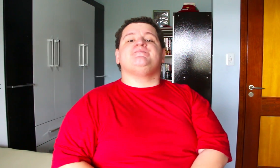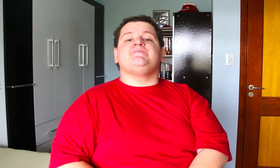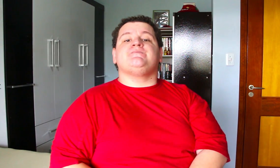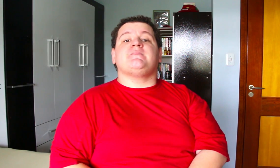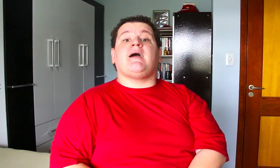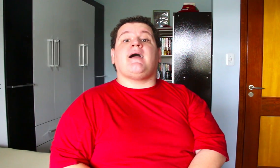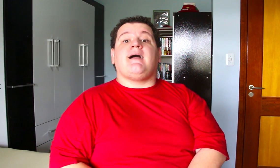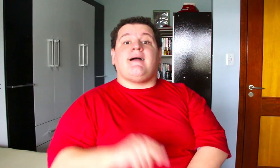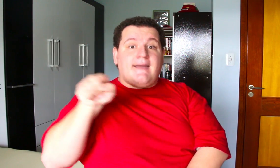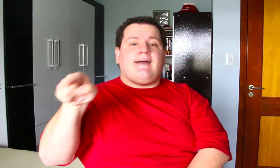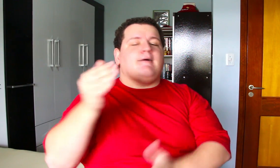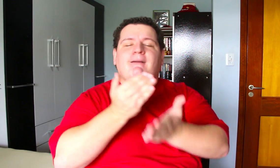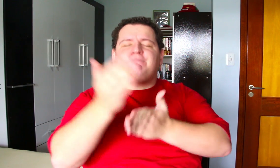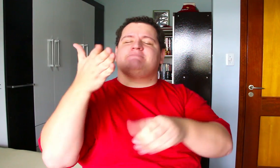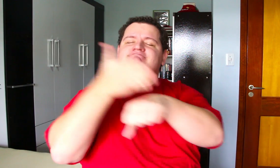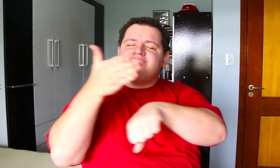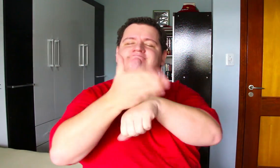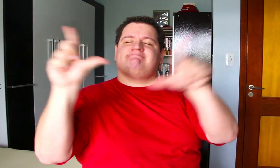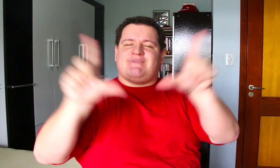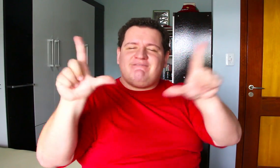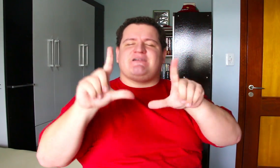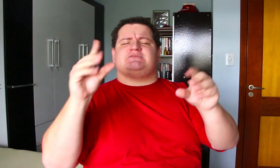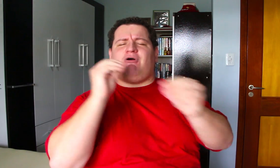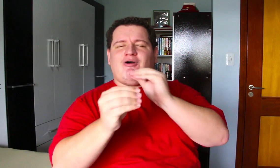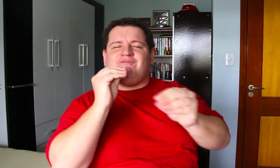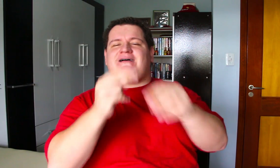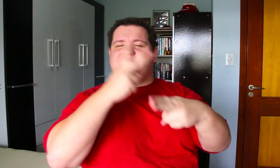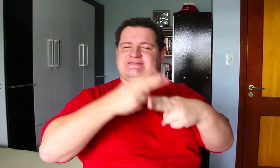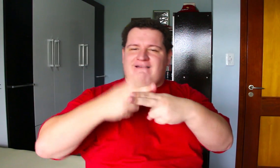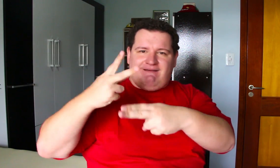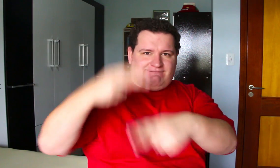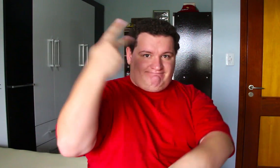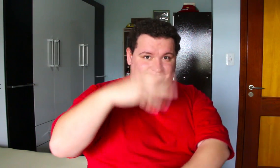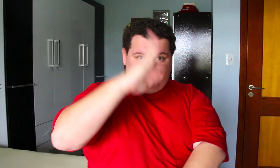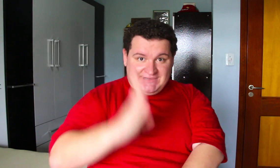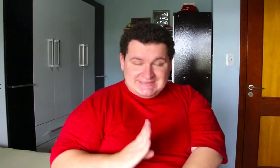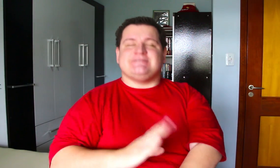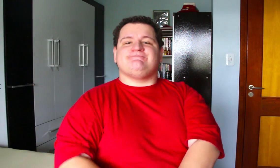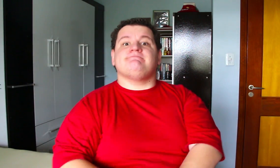Ela participou de novelas e séries brasileiras.